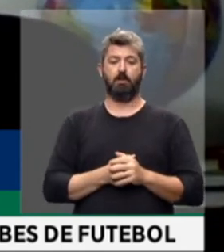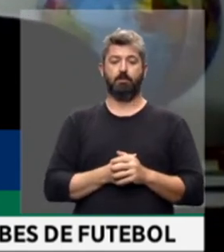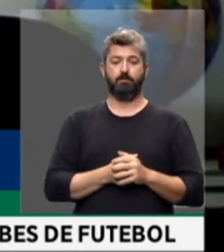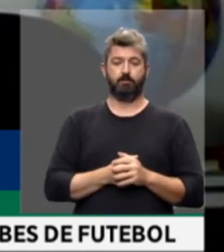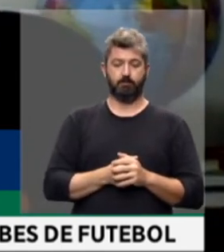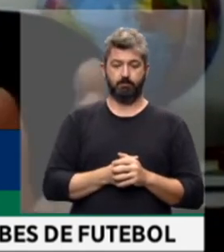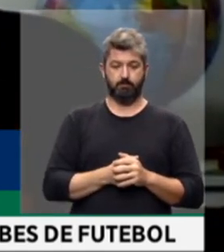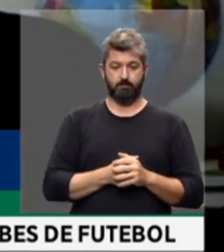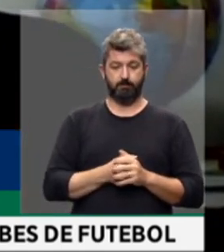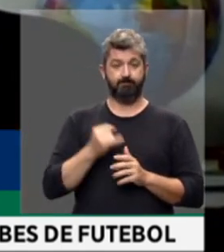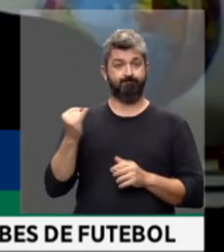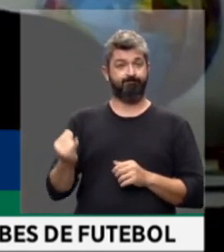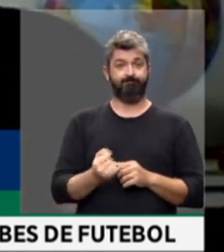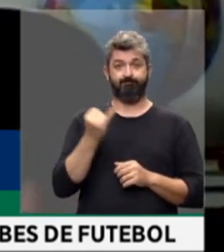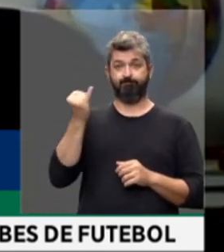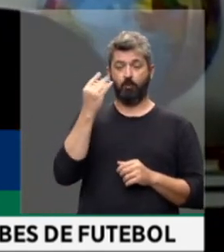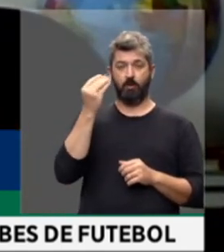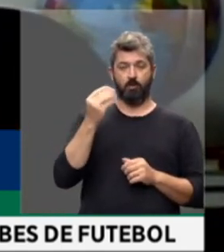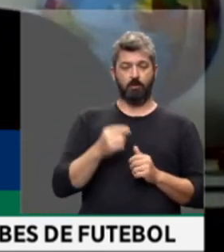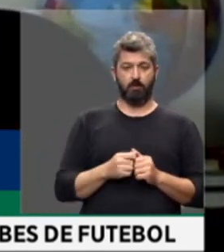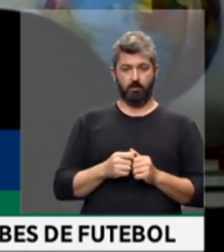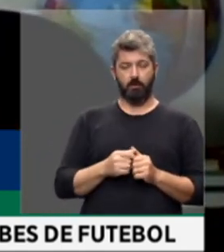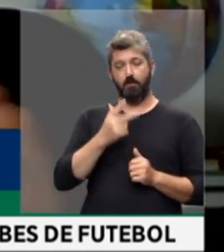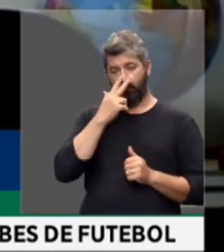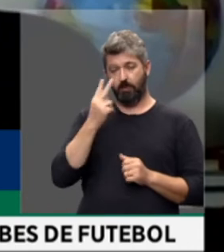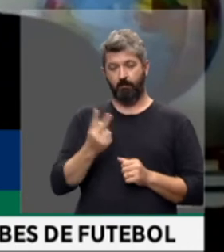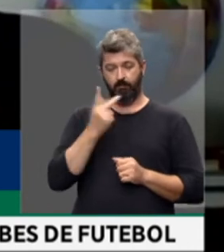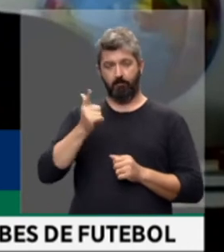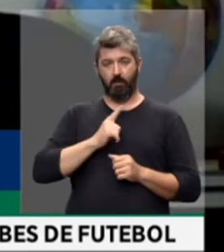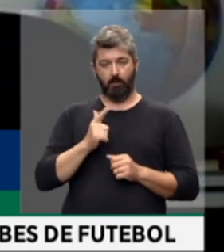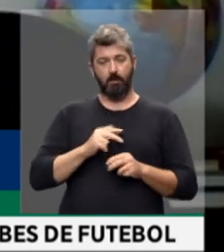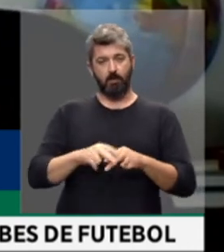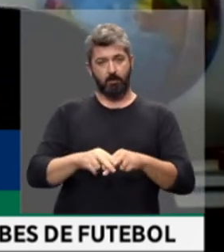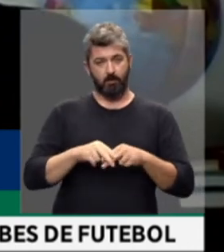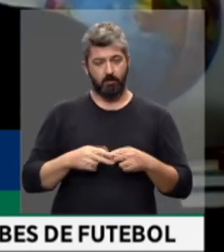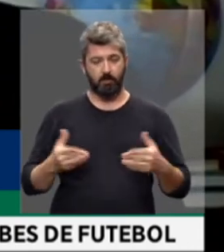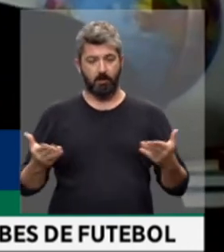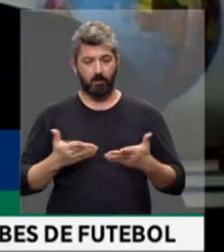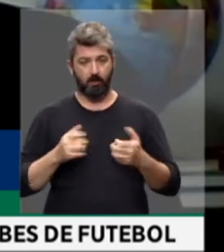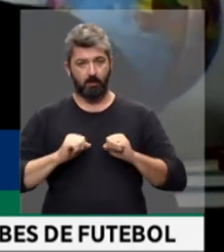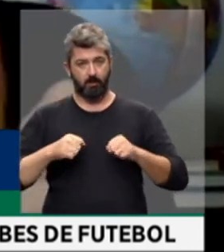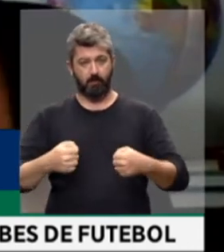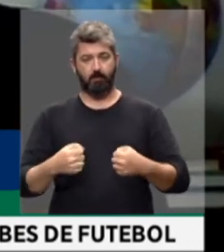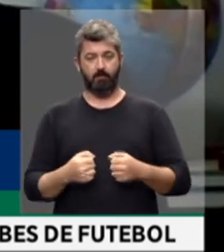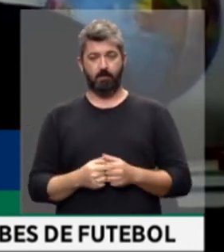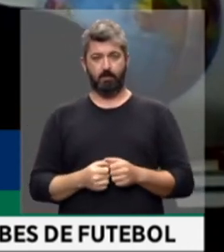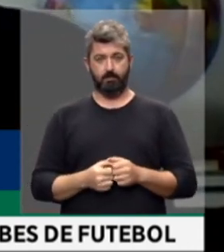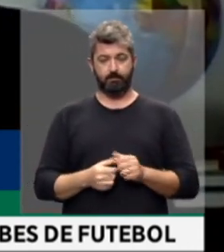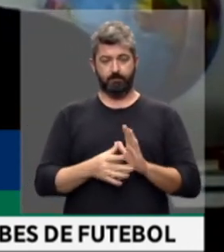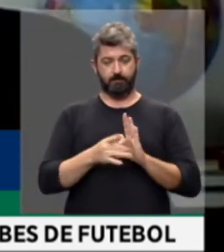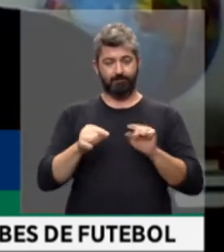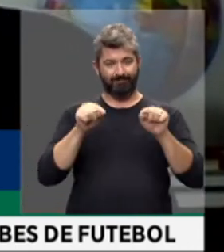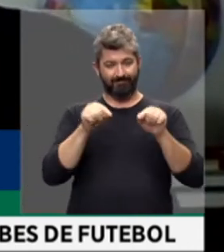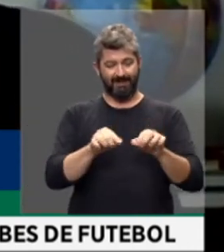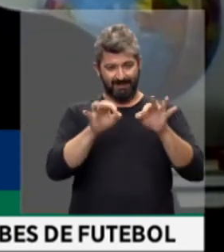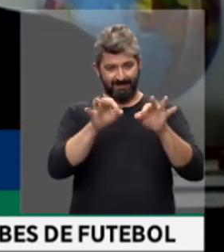ARTIGO QUE O SENADO... APOSTOU NESSE PROJETO. QUE NÓS PASSAMOS NA CÂMARA JÁ ELE É FUNDAMENTAL. NÓS CONSIDERAMOS ELE DÊ VALOR E POR ISSO NÓS